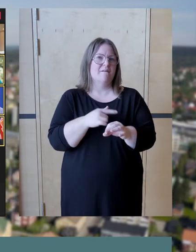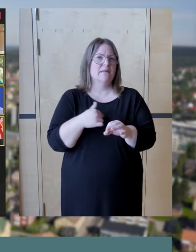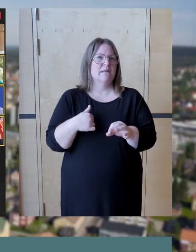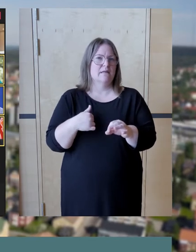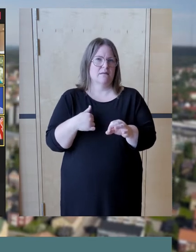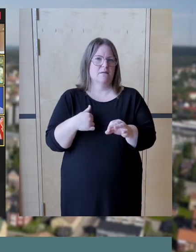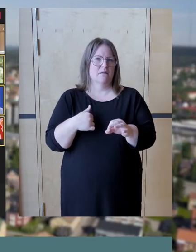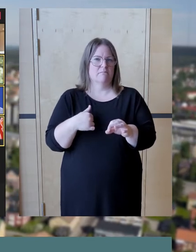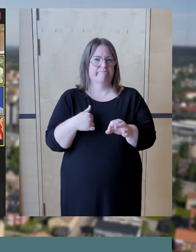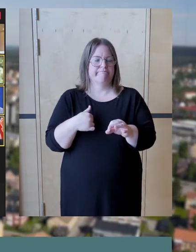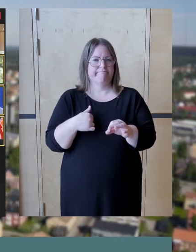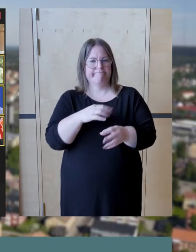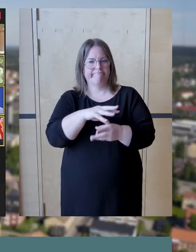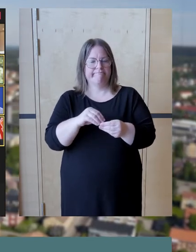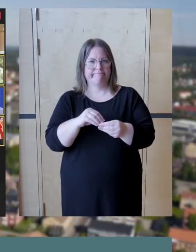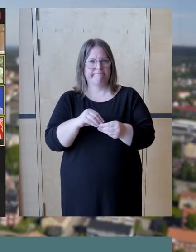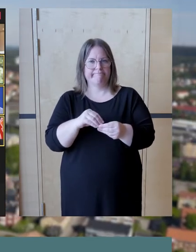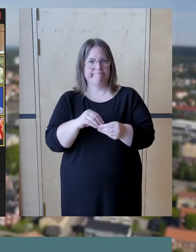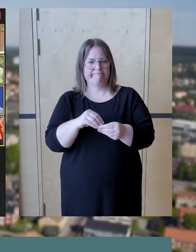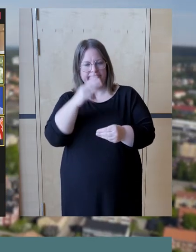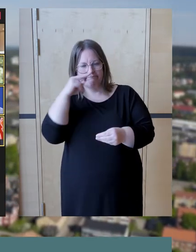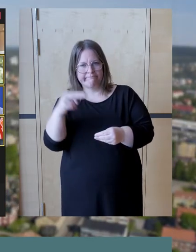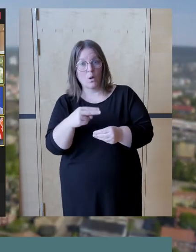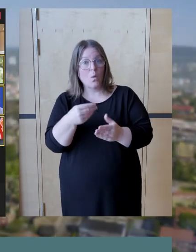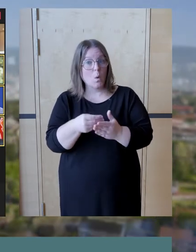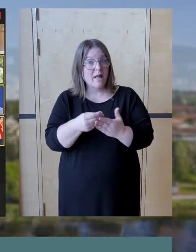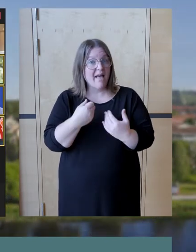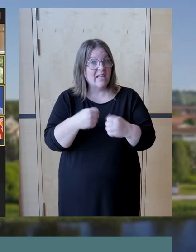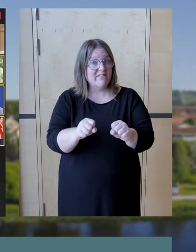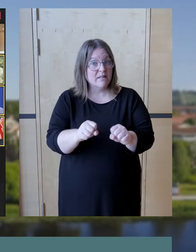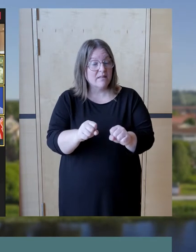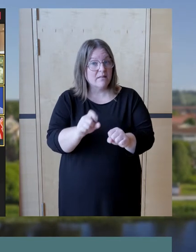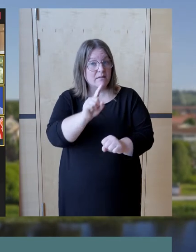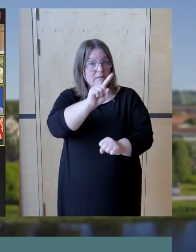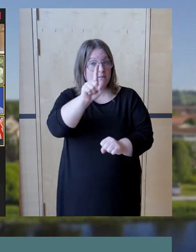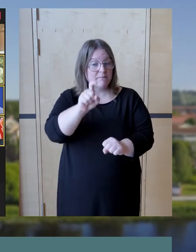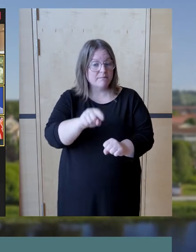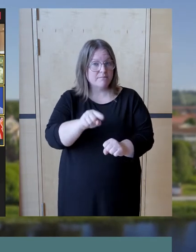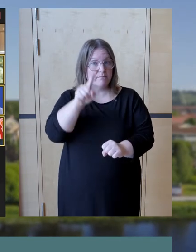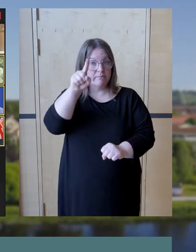Kostnadseffektivitet Frågetecken utropstecken Jag tycker att